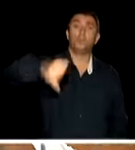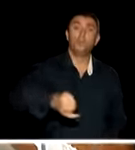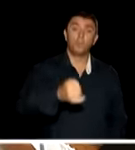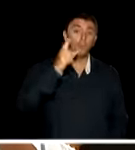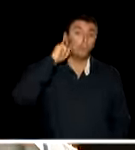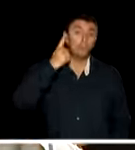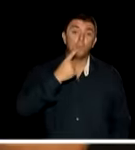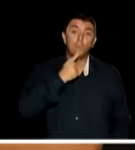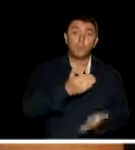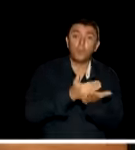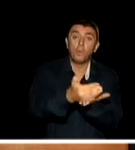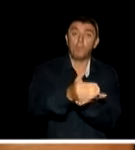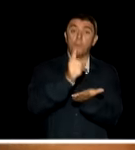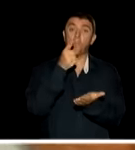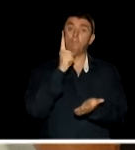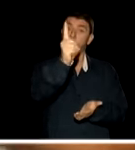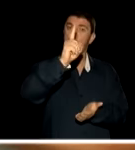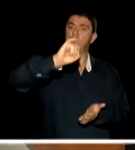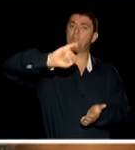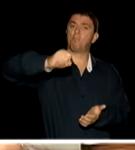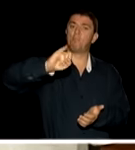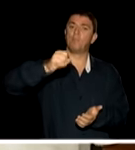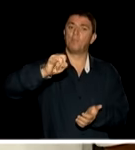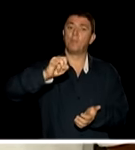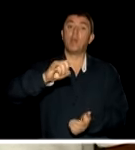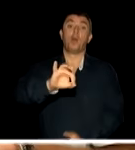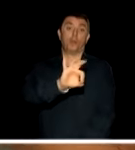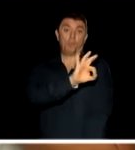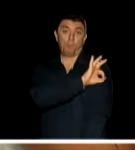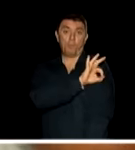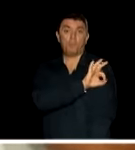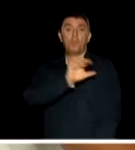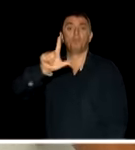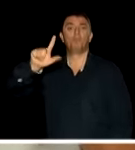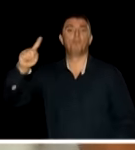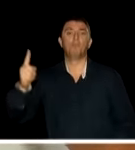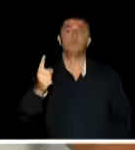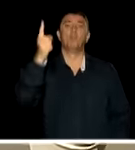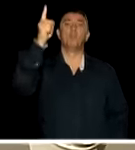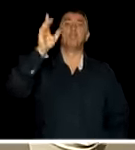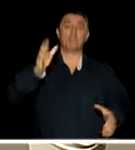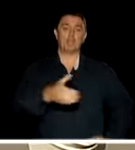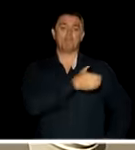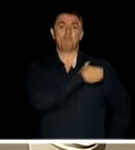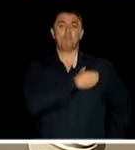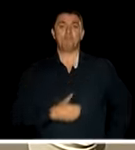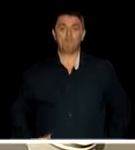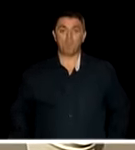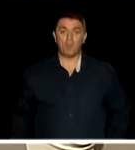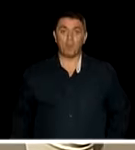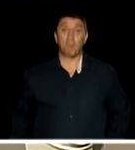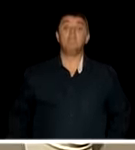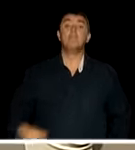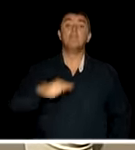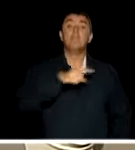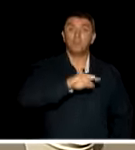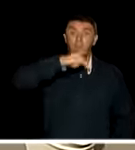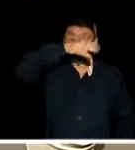João Batista, presidente do Clube dos Surdos desde o dia 1º de janeiro quando o prefeito Luiz Fernando Machado tomou posse